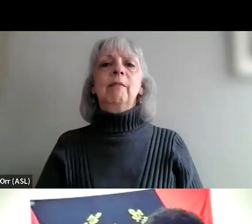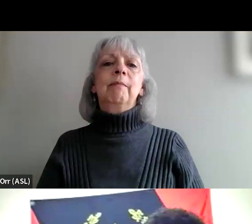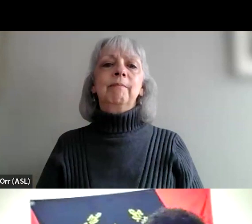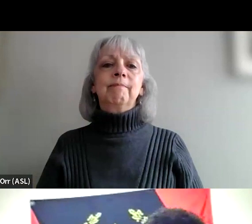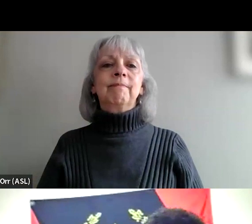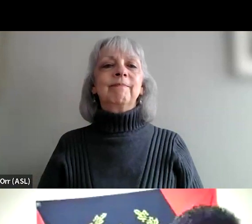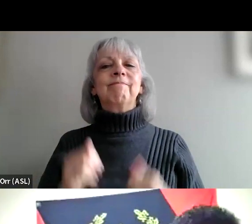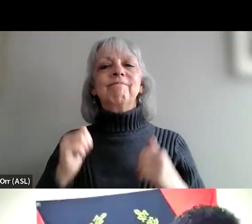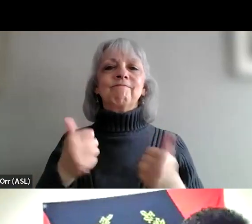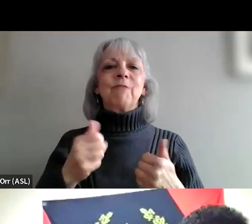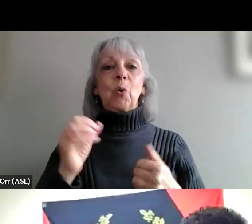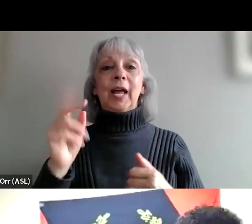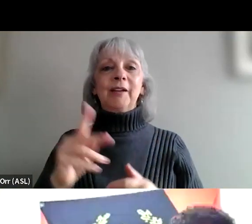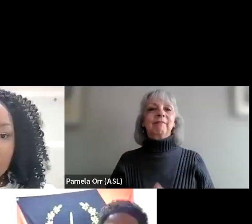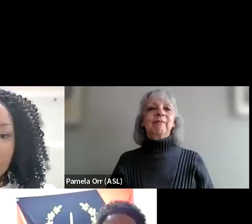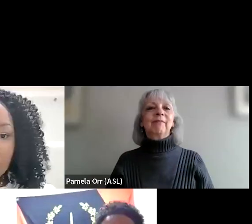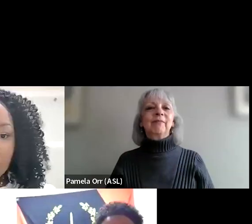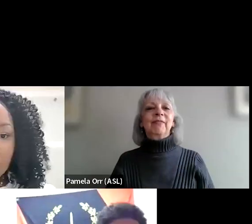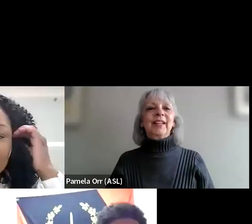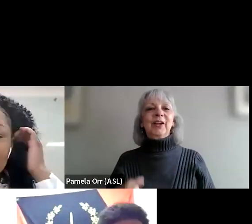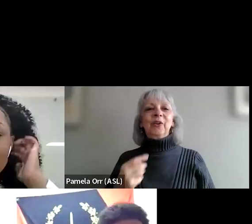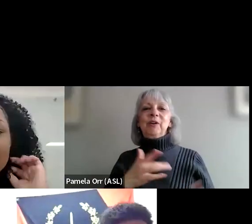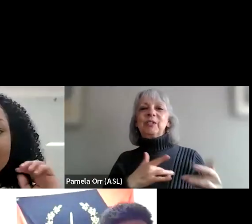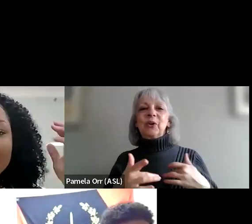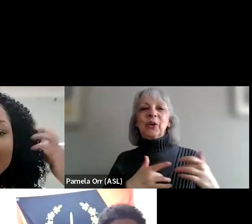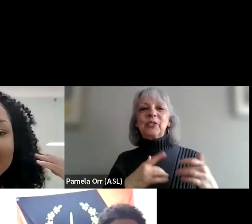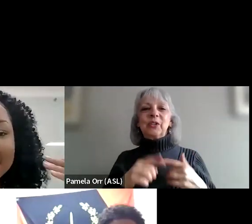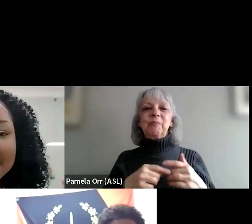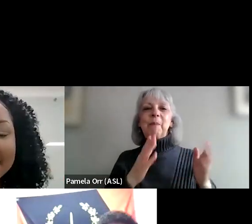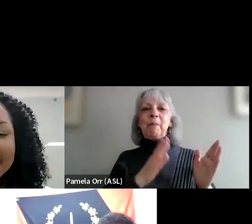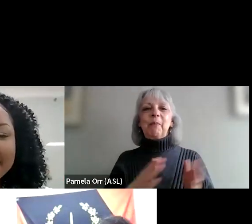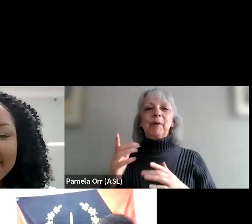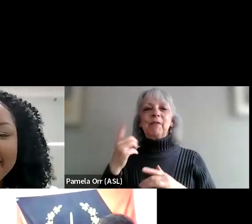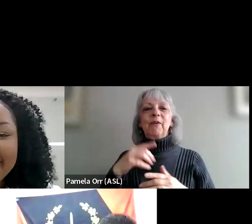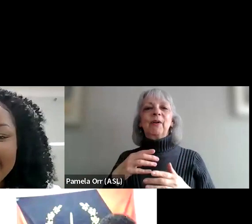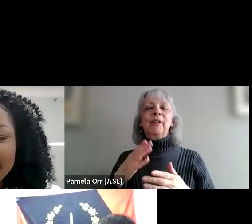Entendido. Nos preocupaba tanto prepararnos para la presentación que ahora sentimos que terminamos.